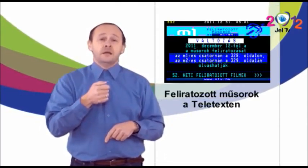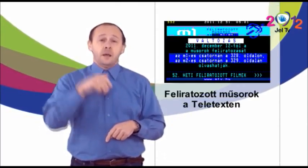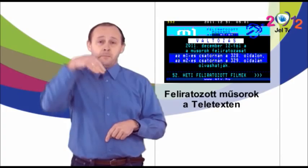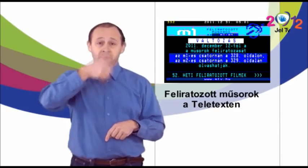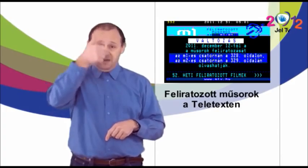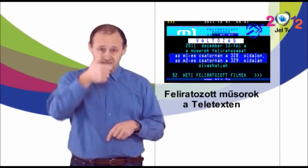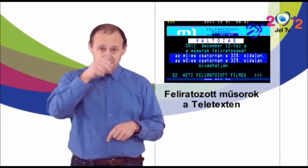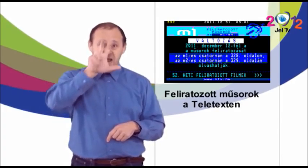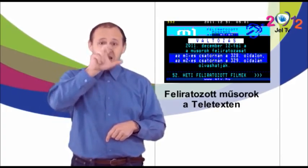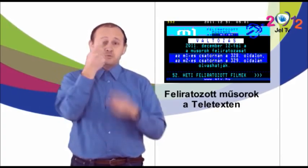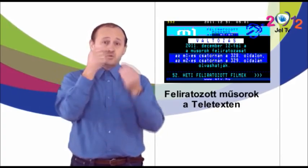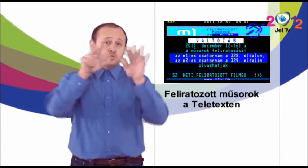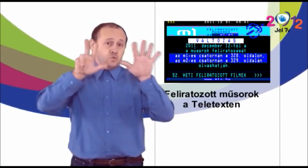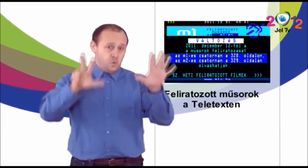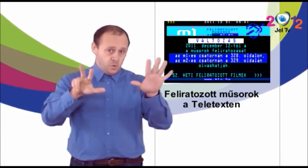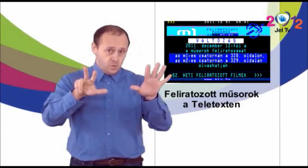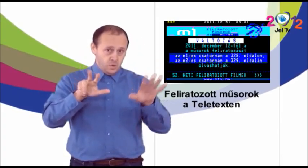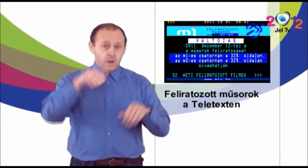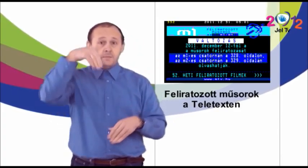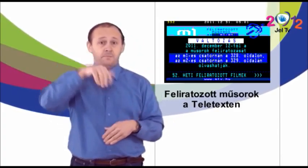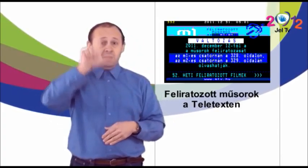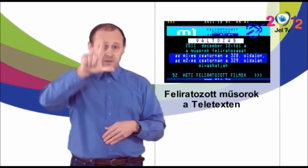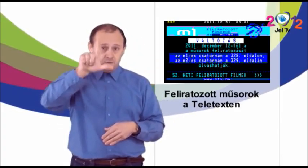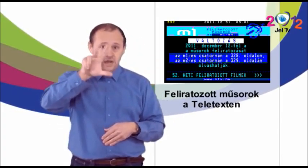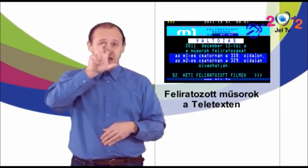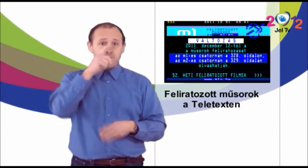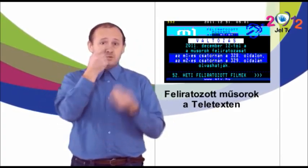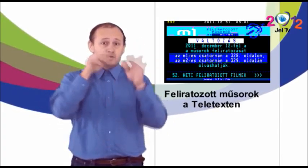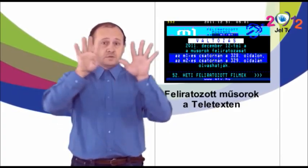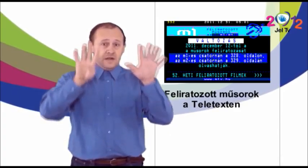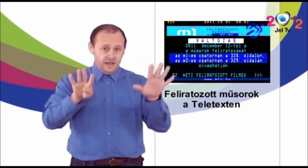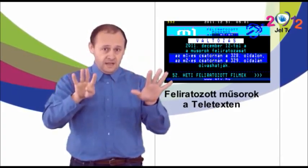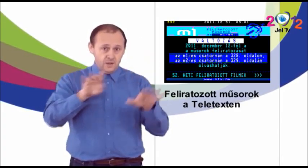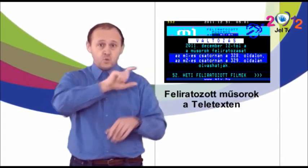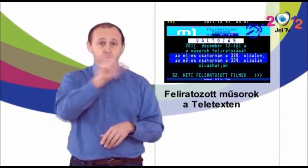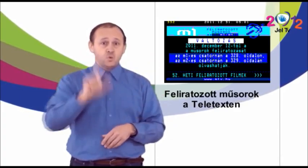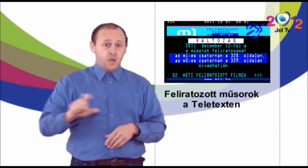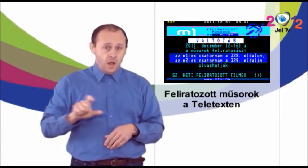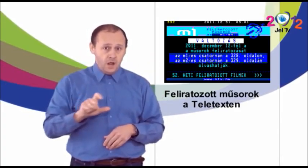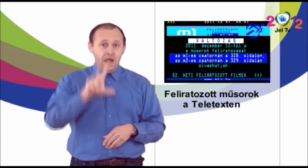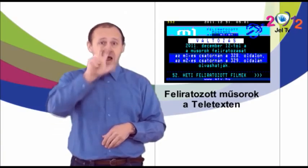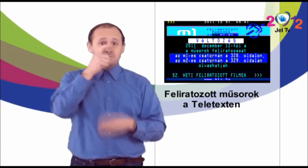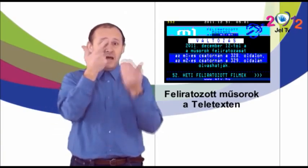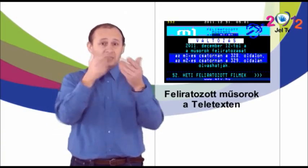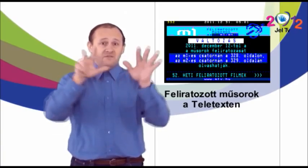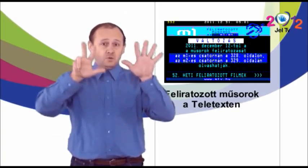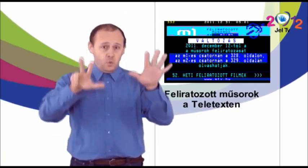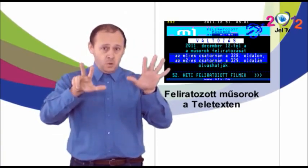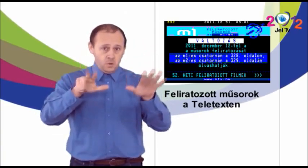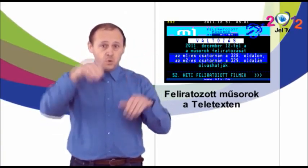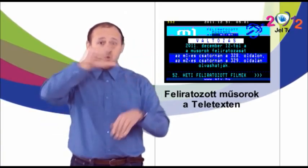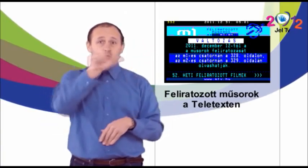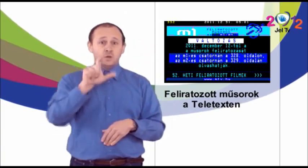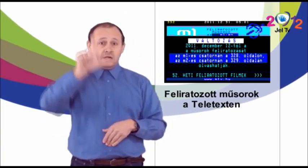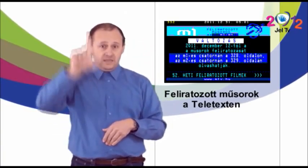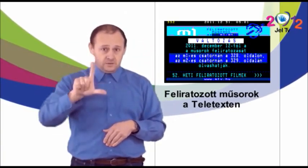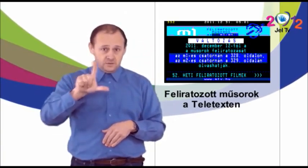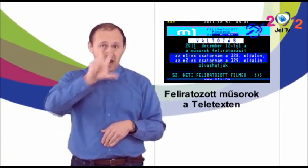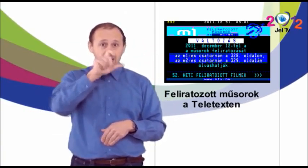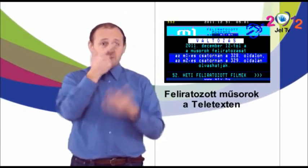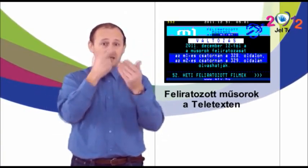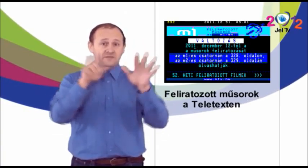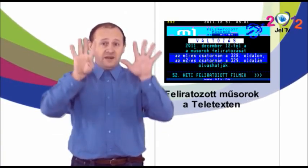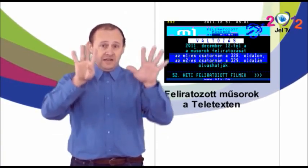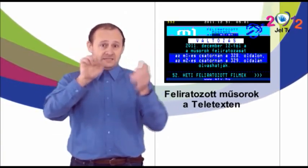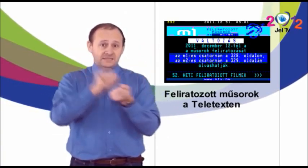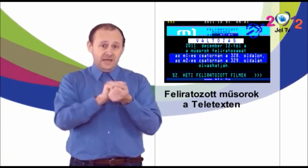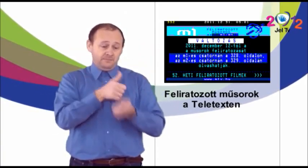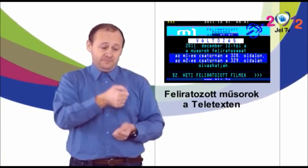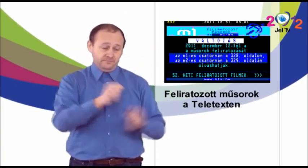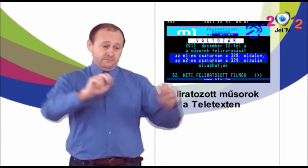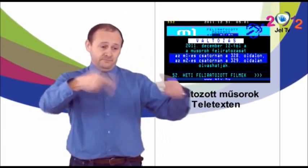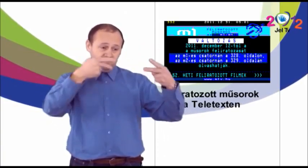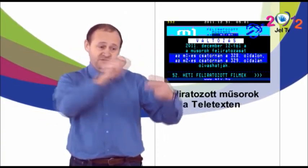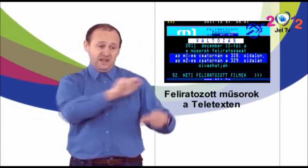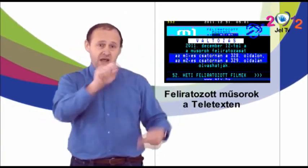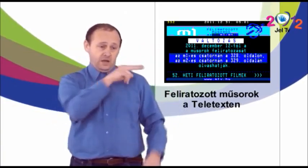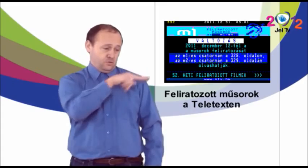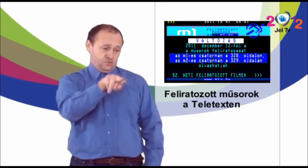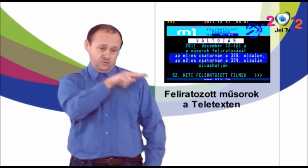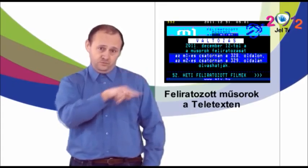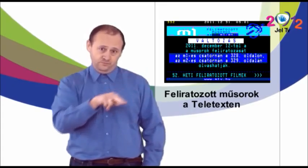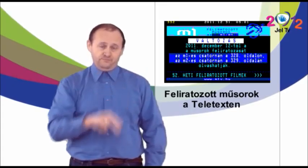Az M1-esen 328, az M2-esen 329, a Duna Tv-n 378-as, a Duna 2-n 379-es számon láthatják feliratozva a mûsoraikat.